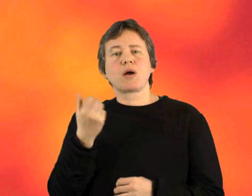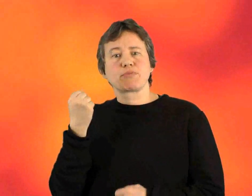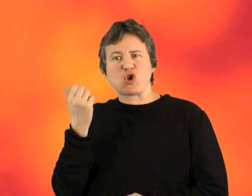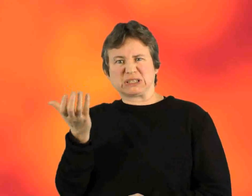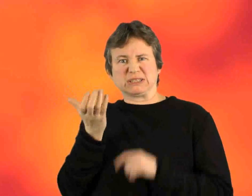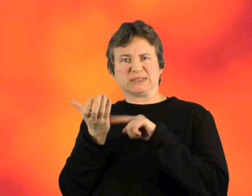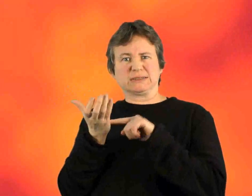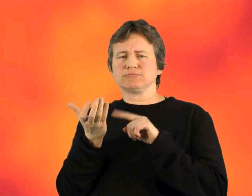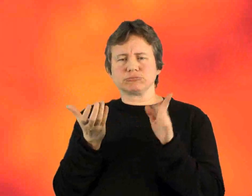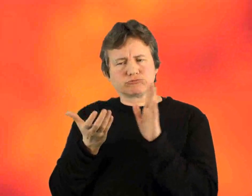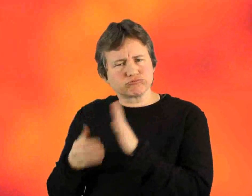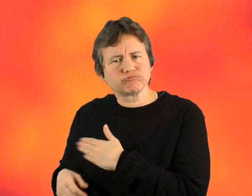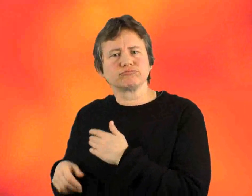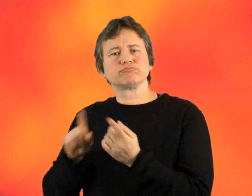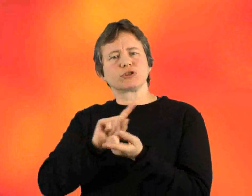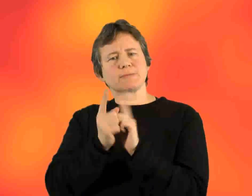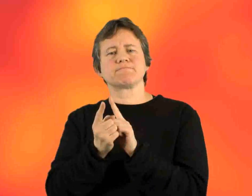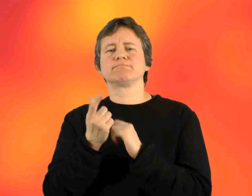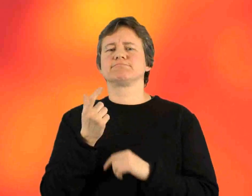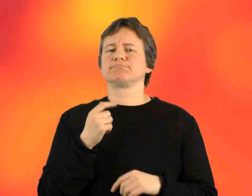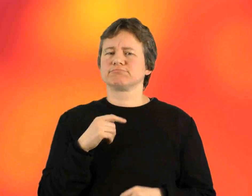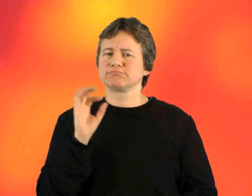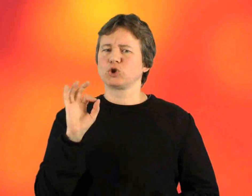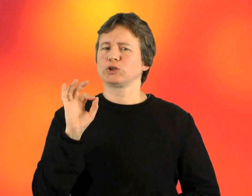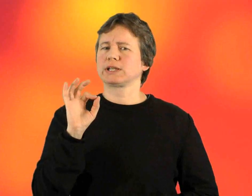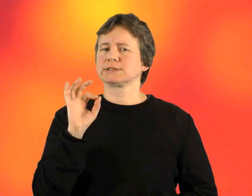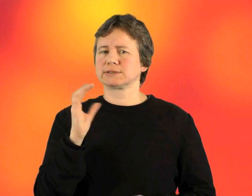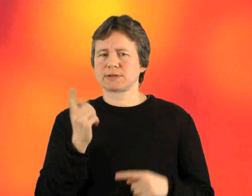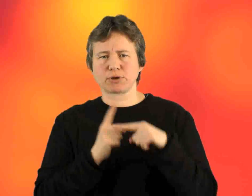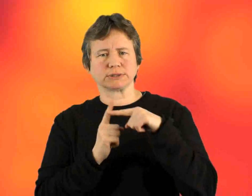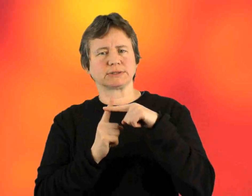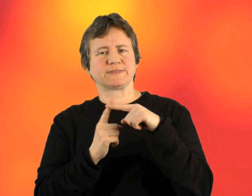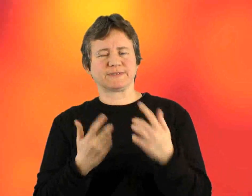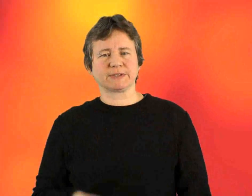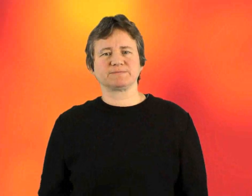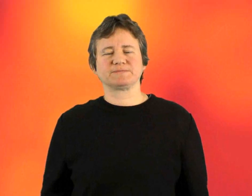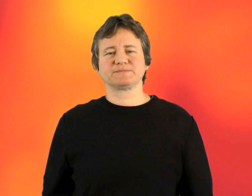Aber das Böse soll verschwinden und in Gutes verwandelt werden